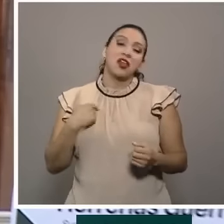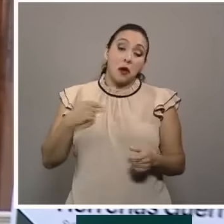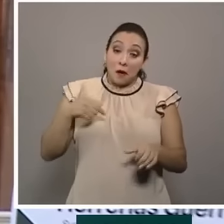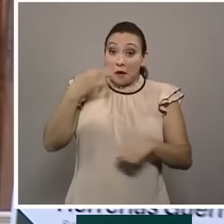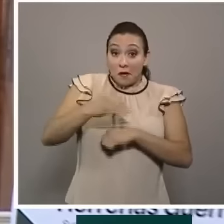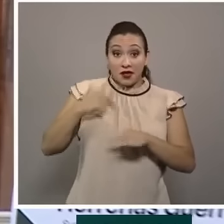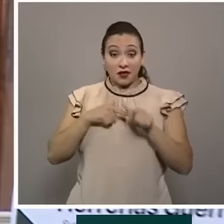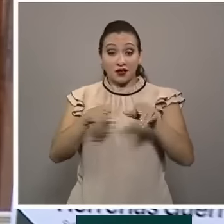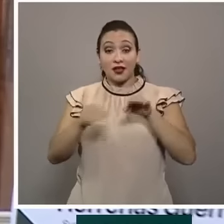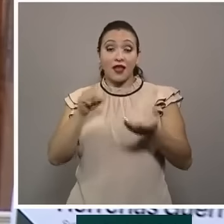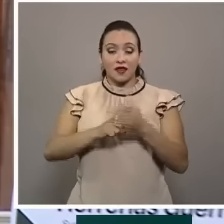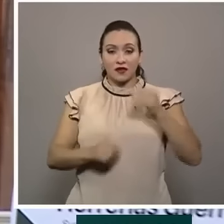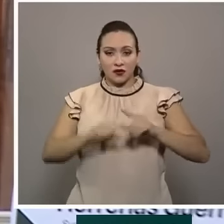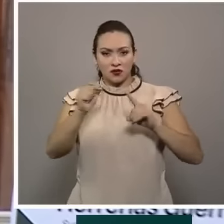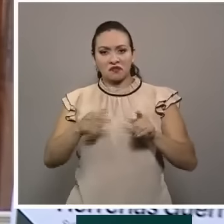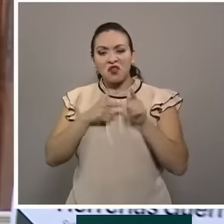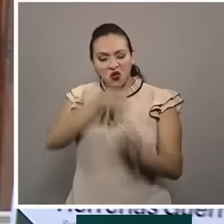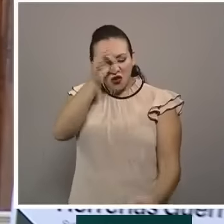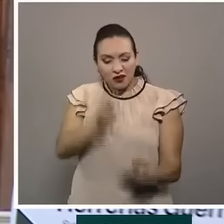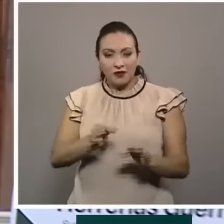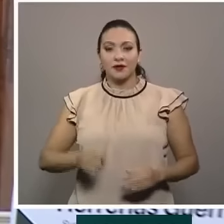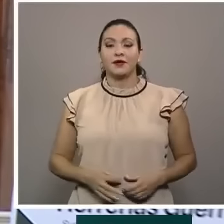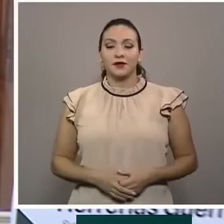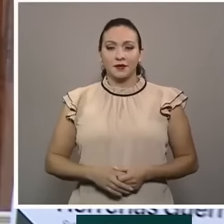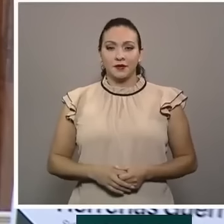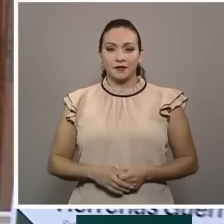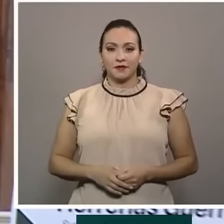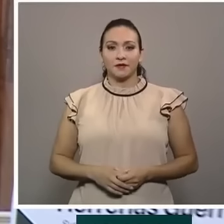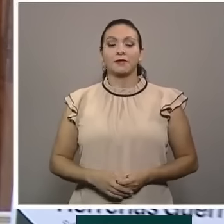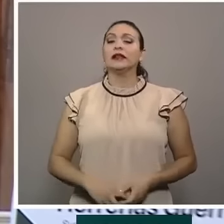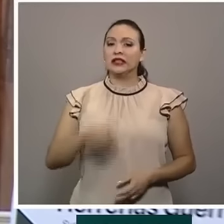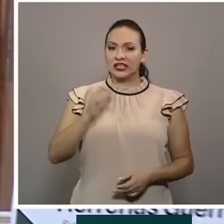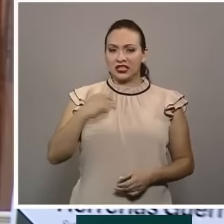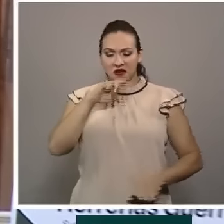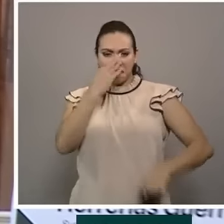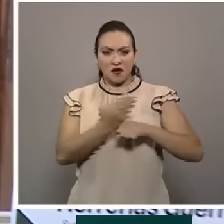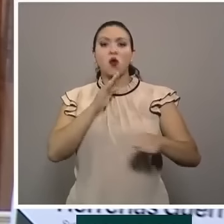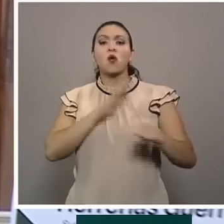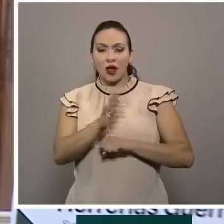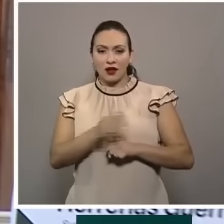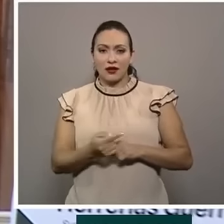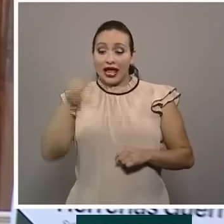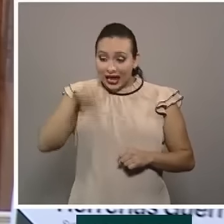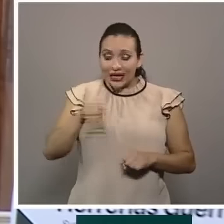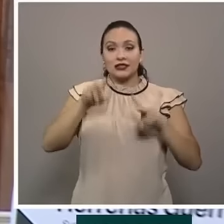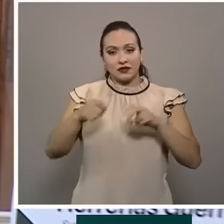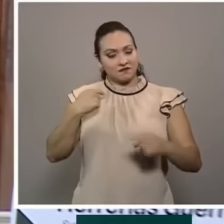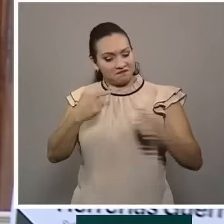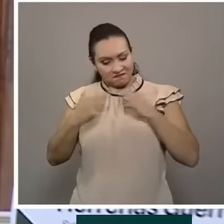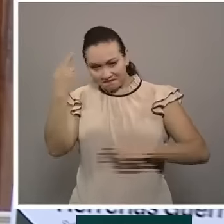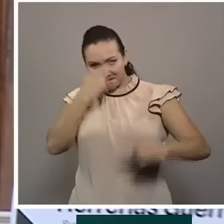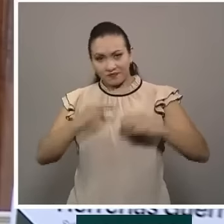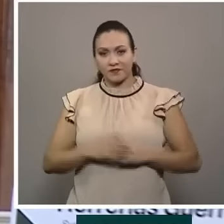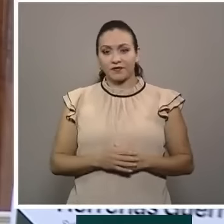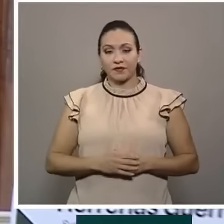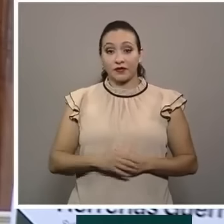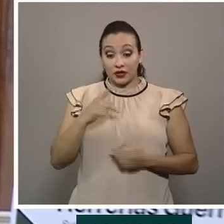Corte de Justicia de la Nación y por supuesto incluido este asunto. El presente caso es complejo